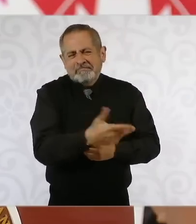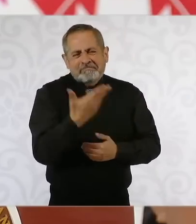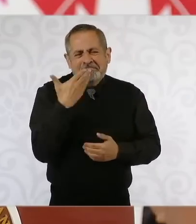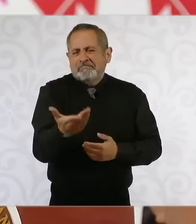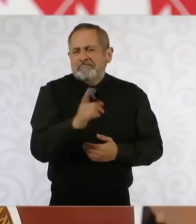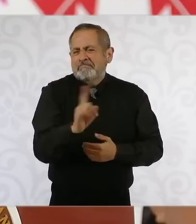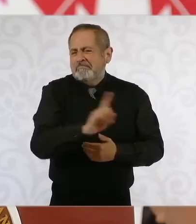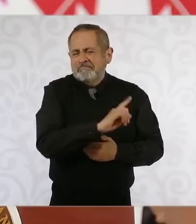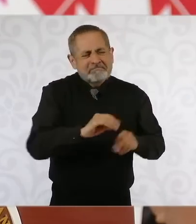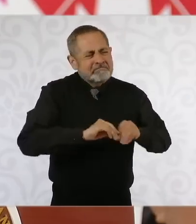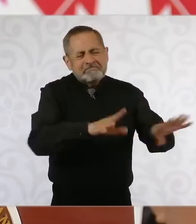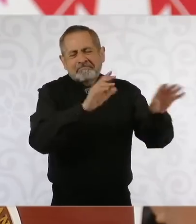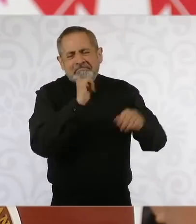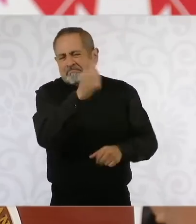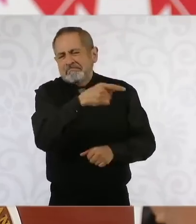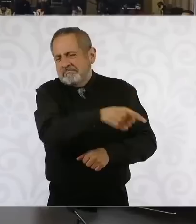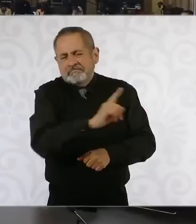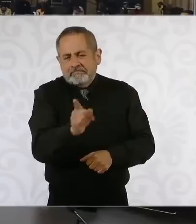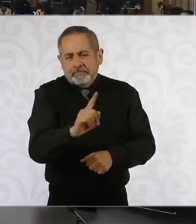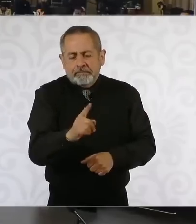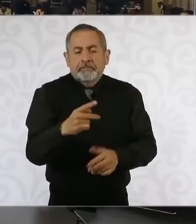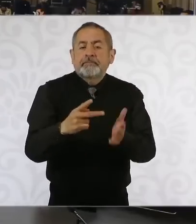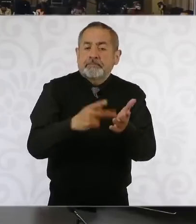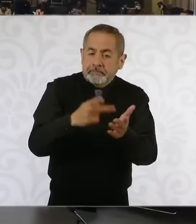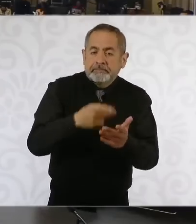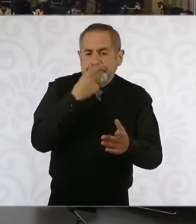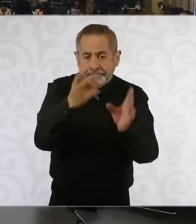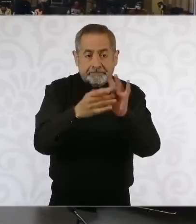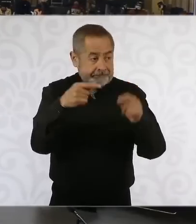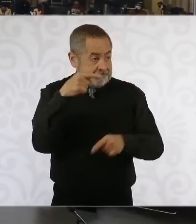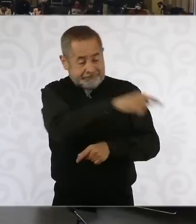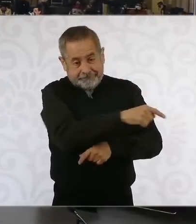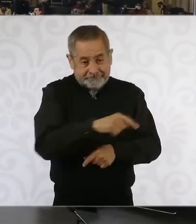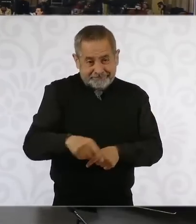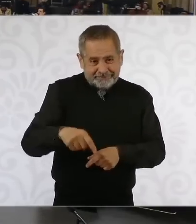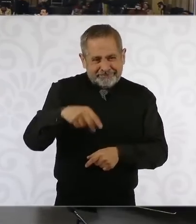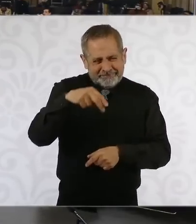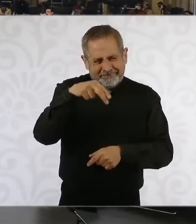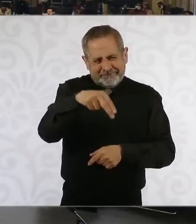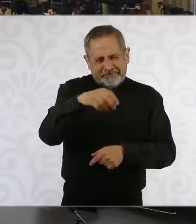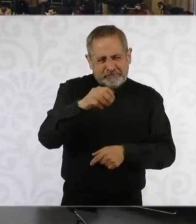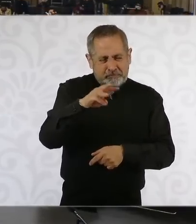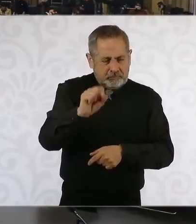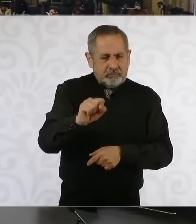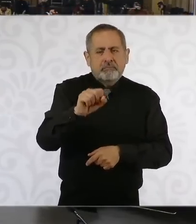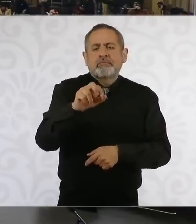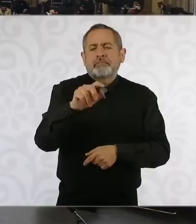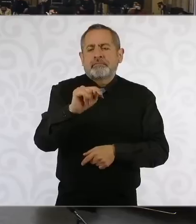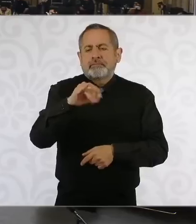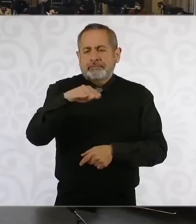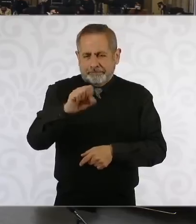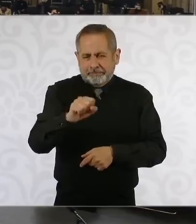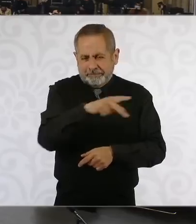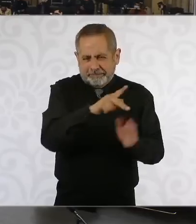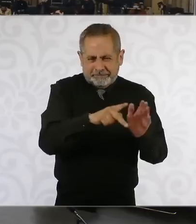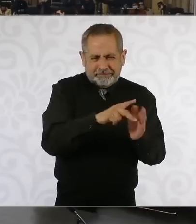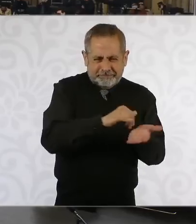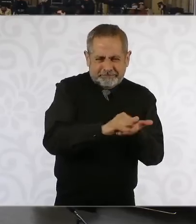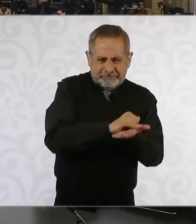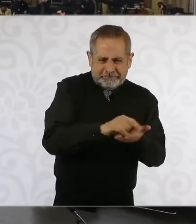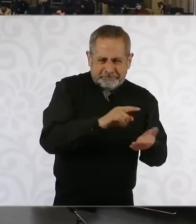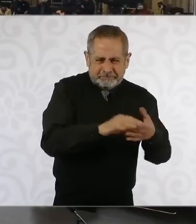repito porque este medio fue el que planteó en su momento entre otros que si había habido eh en el